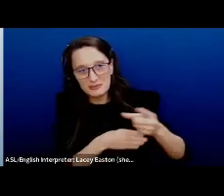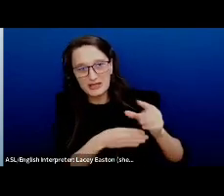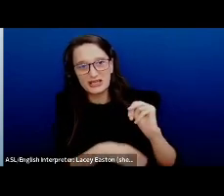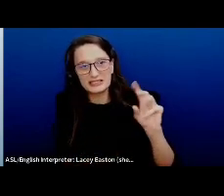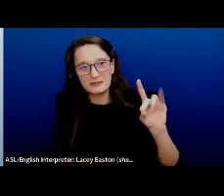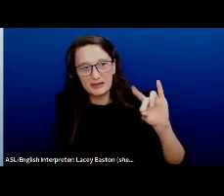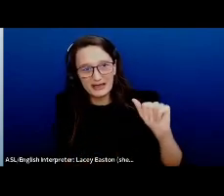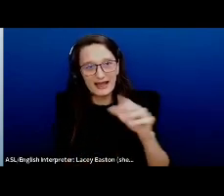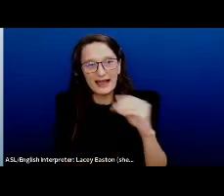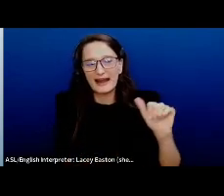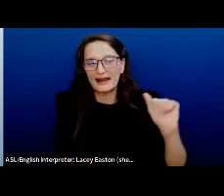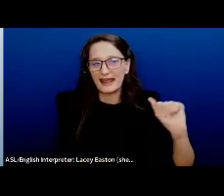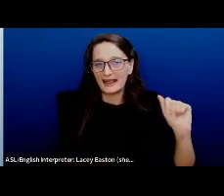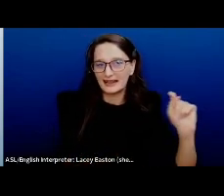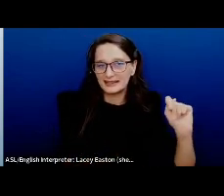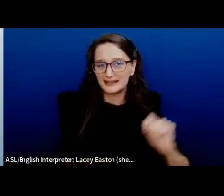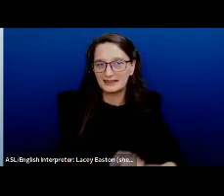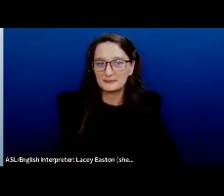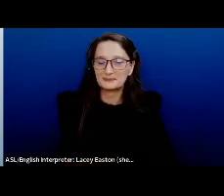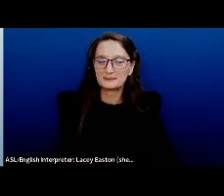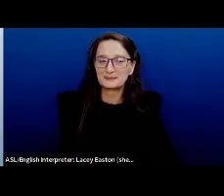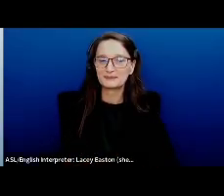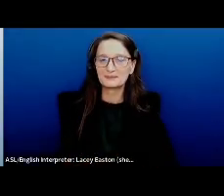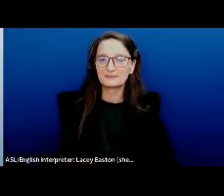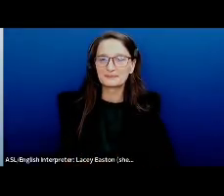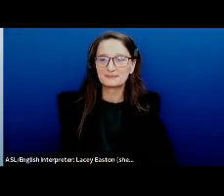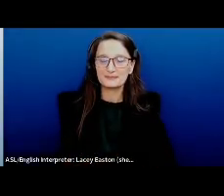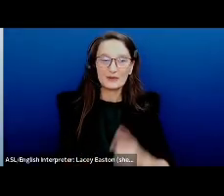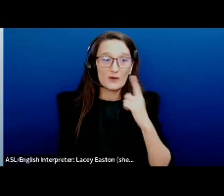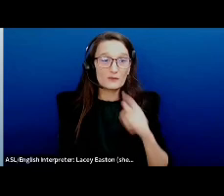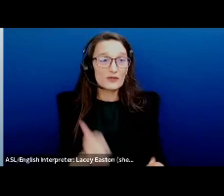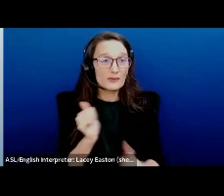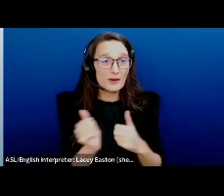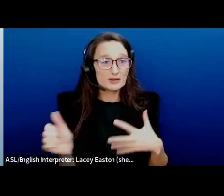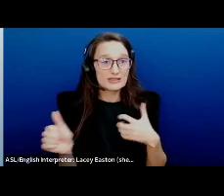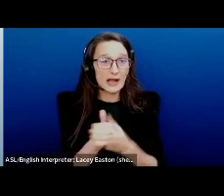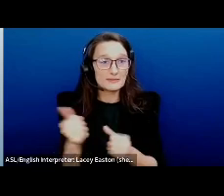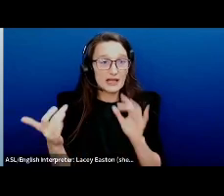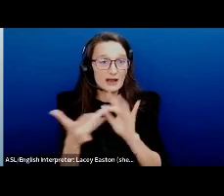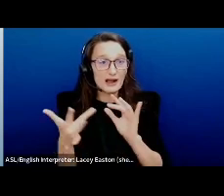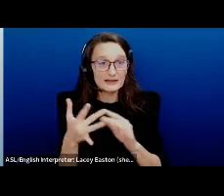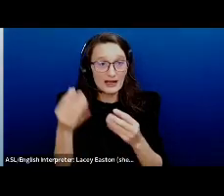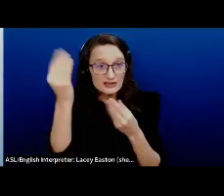tecnología de asistencia. Para obtener la información de contacto más actualizada, puede visitar el